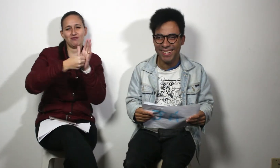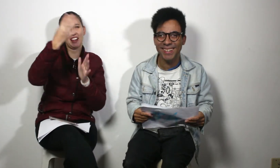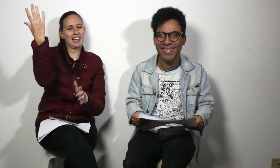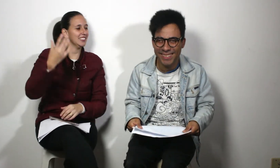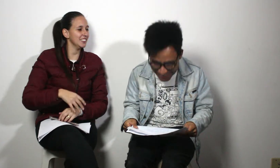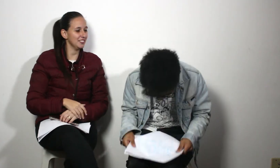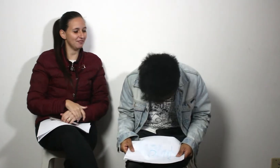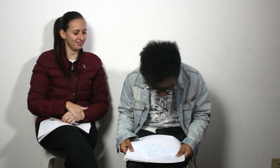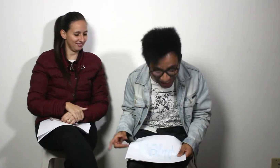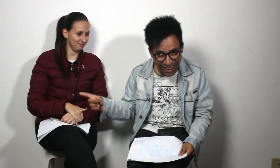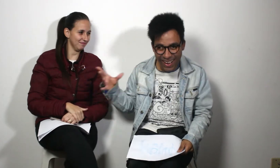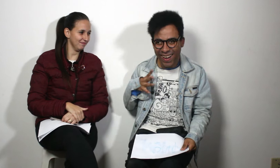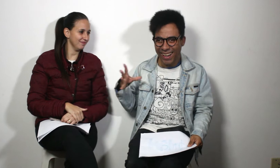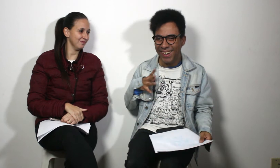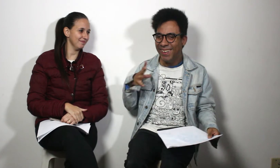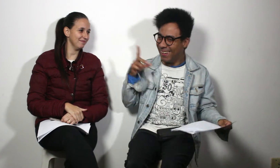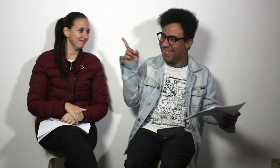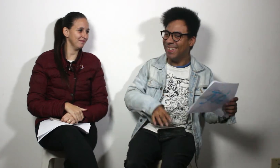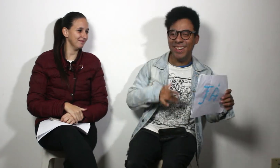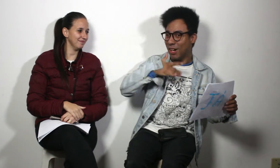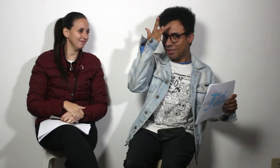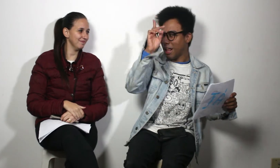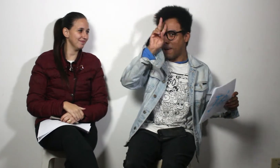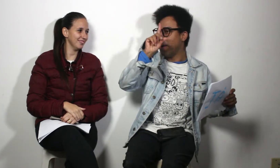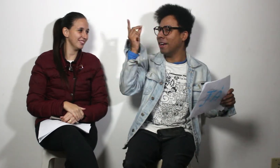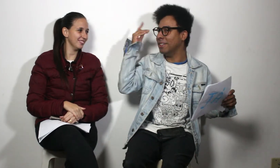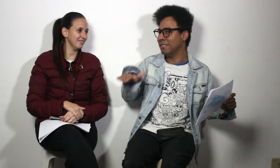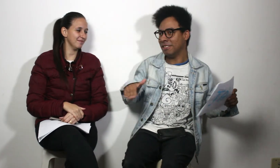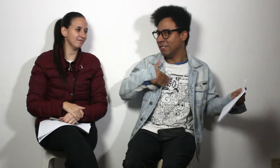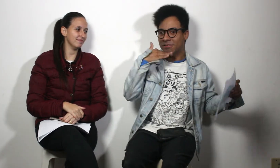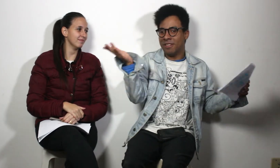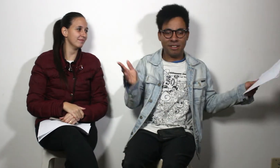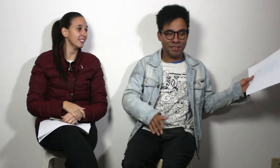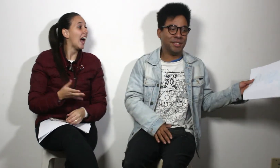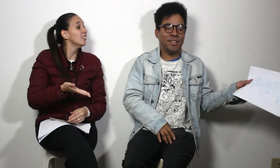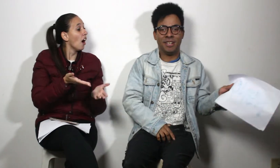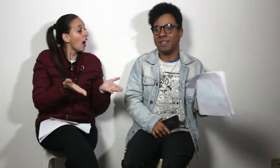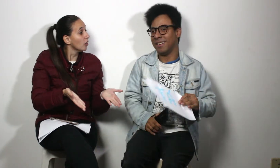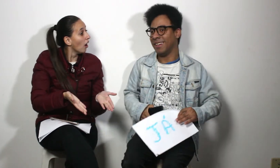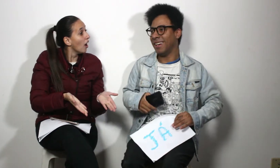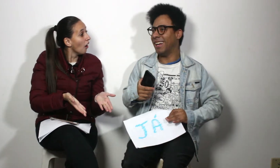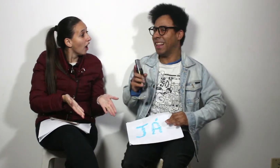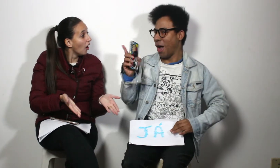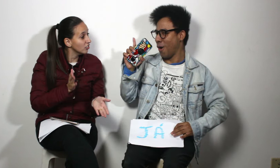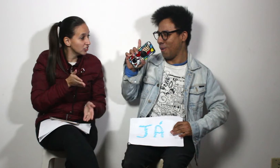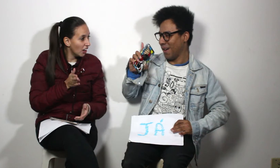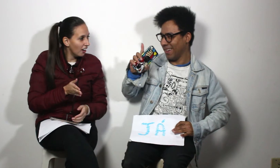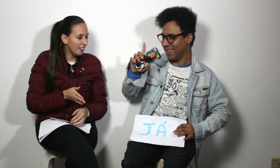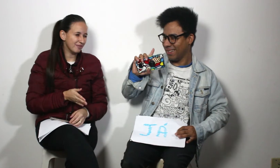Falo verdade ! ela muito folgada!! Eu não lembrei era criança ... Agora????!! Não!!!